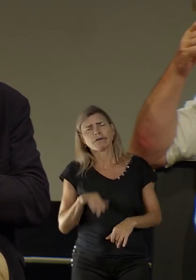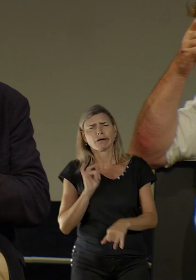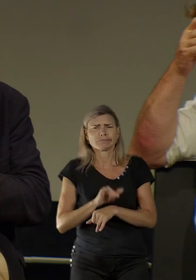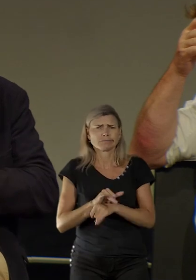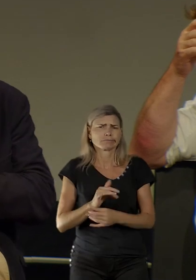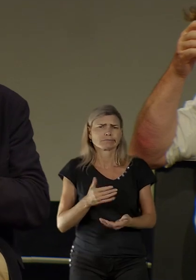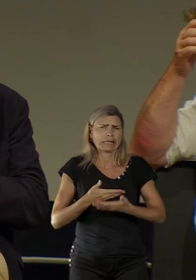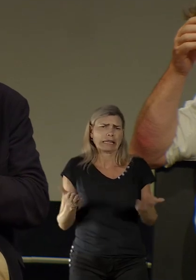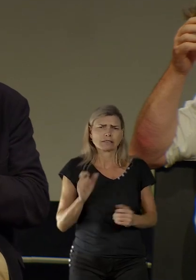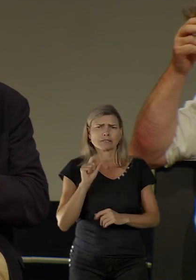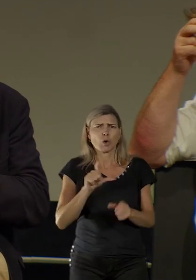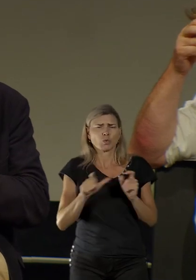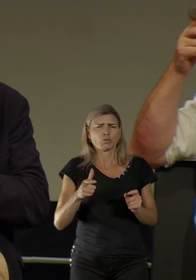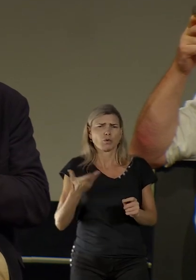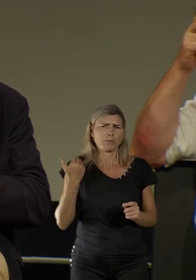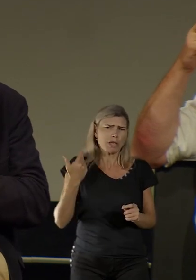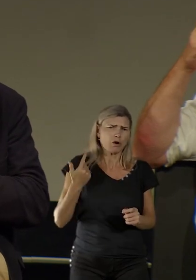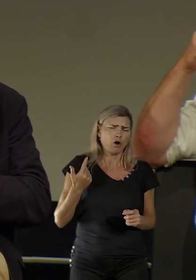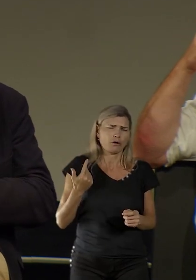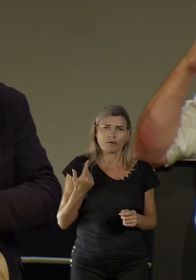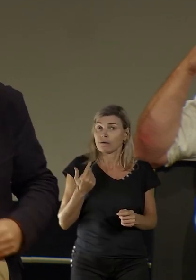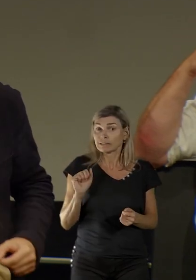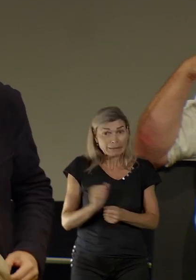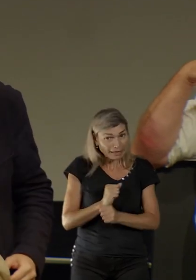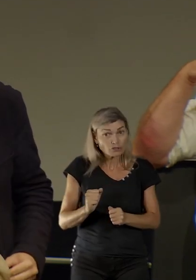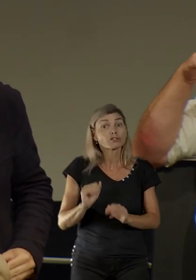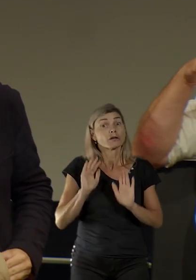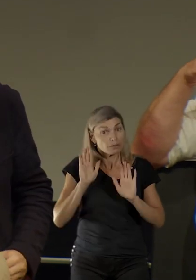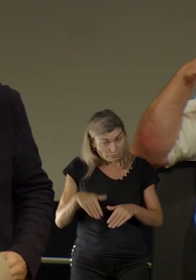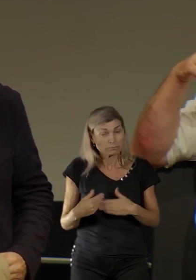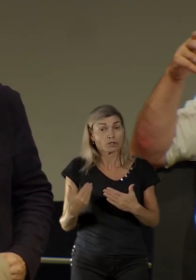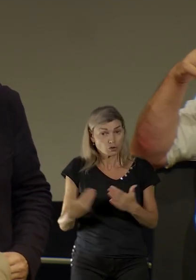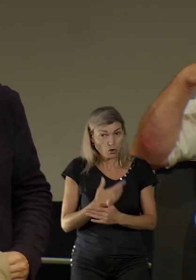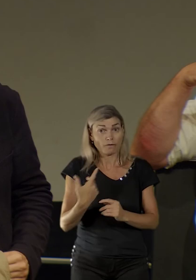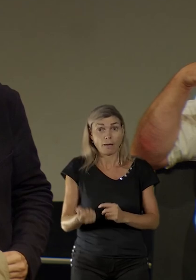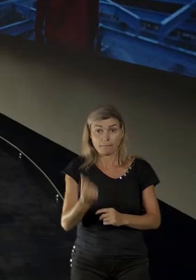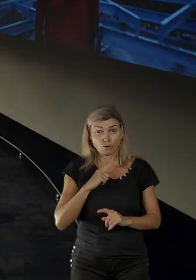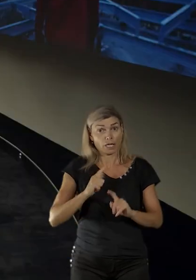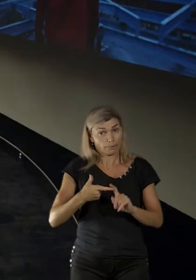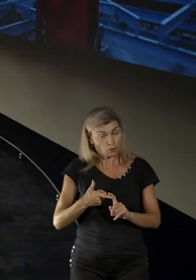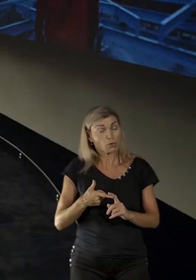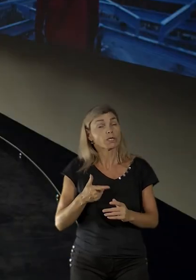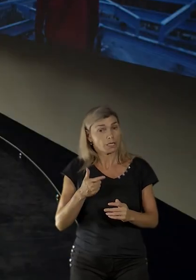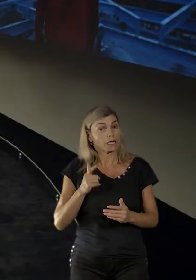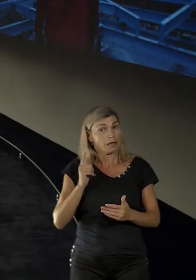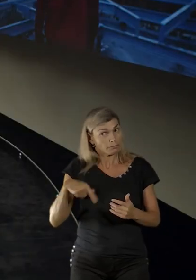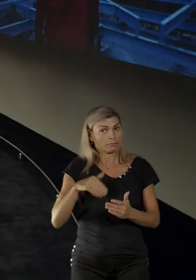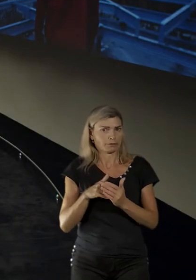Protože potom my se to ani nedozvíme. Děkuju. Pane Hlaváčku, chcete na závěr připomínkovacího řízení něco sdělit?